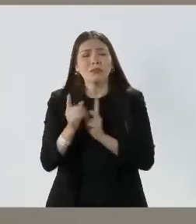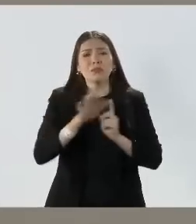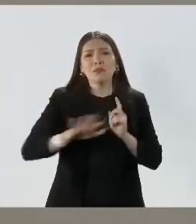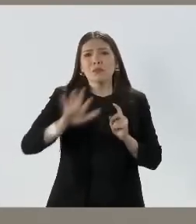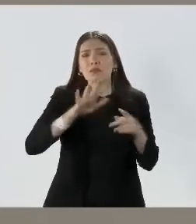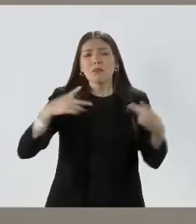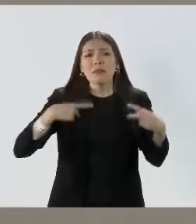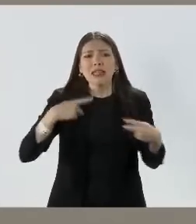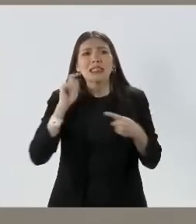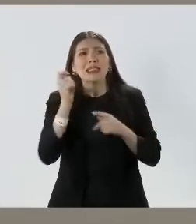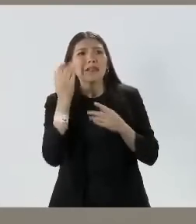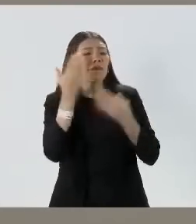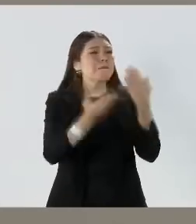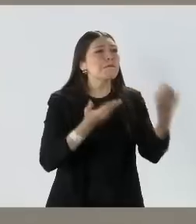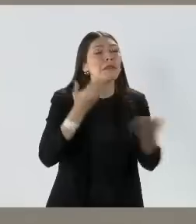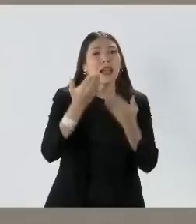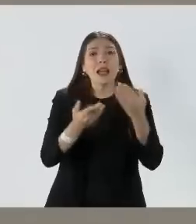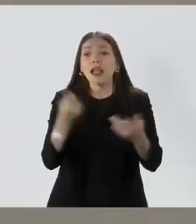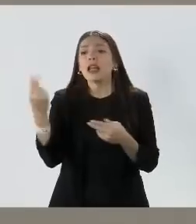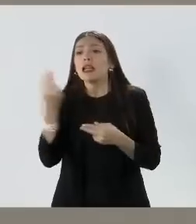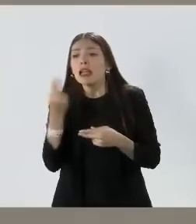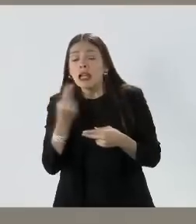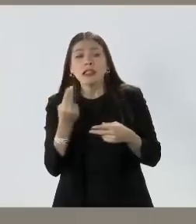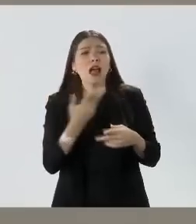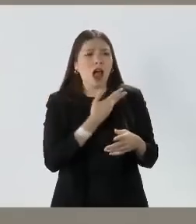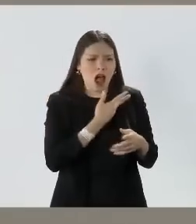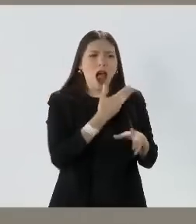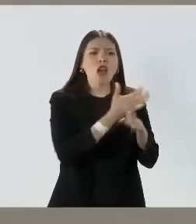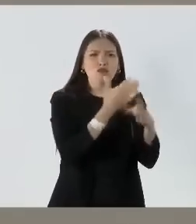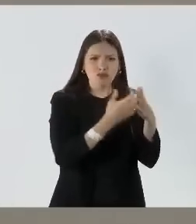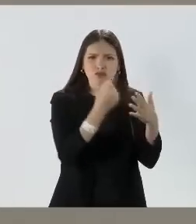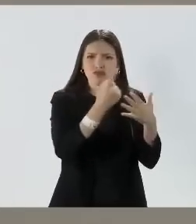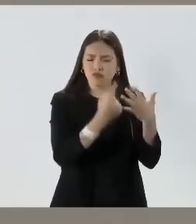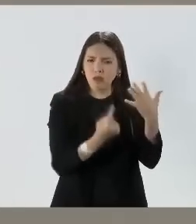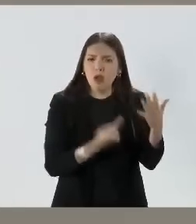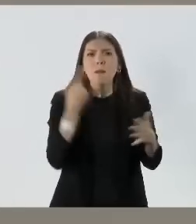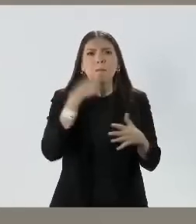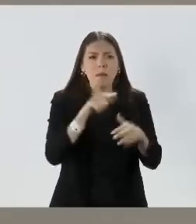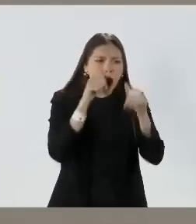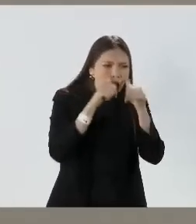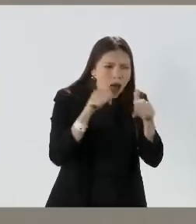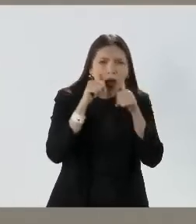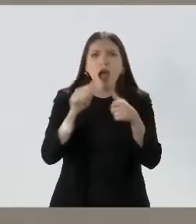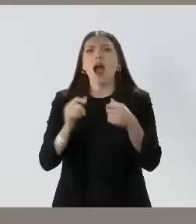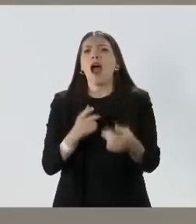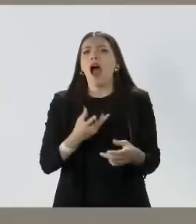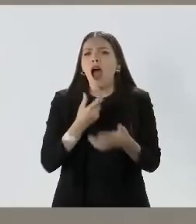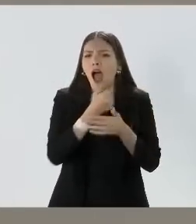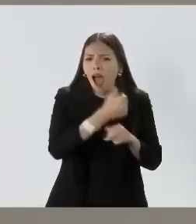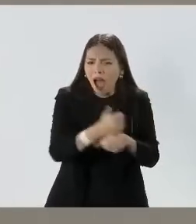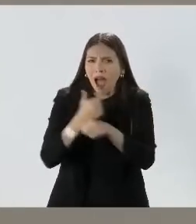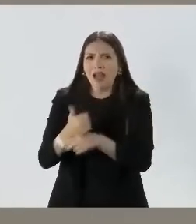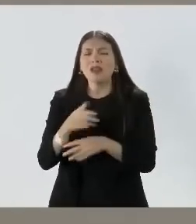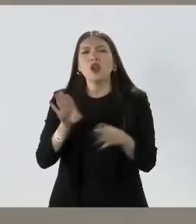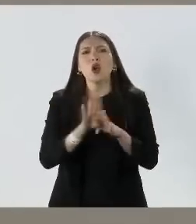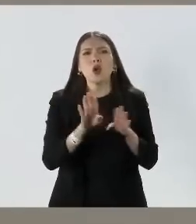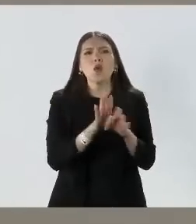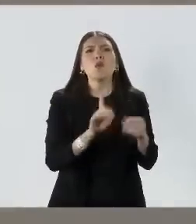para atender a la gente y resolver sus problemas somos gobernantes y tenemos